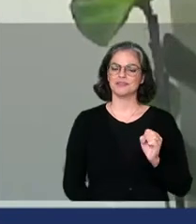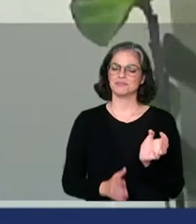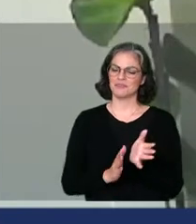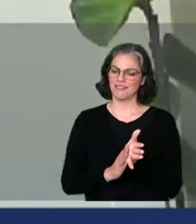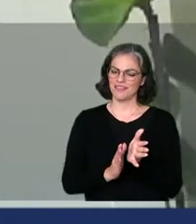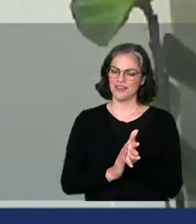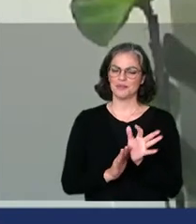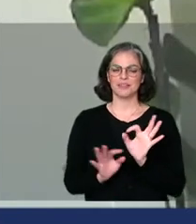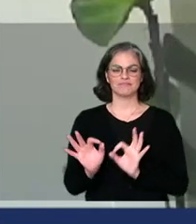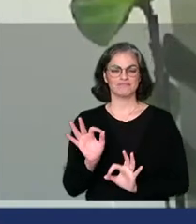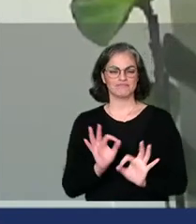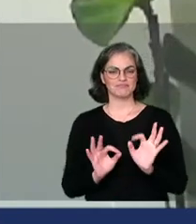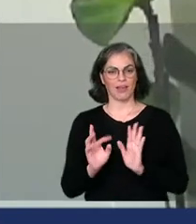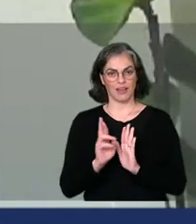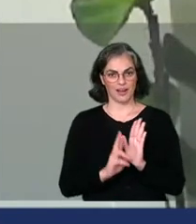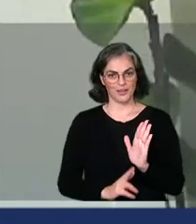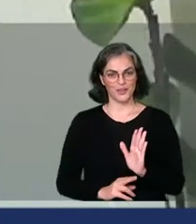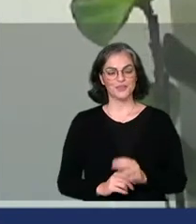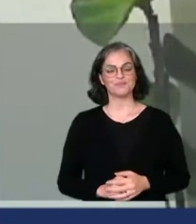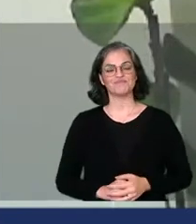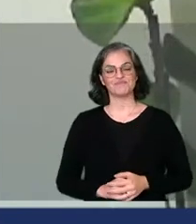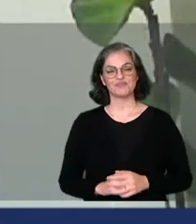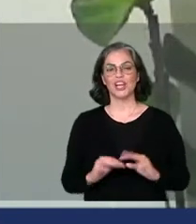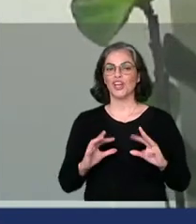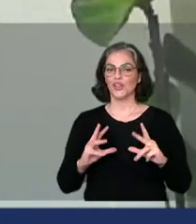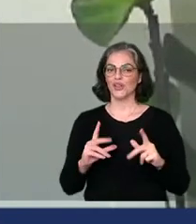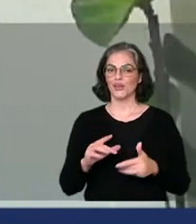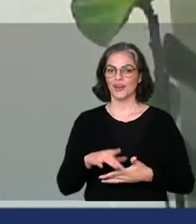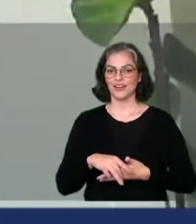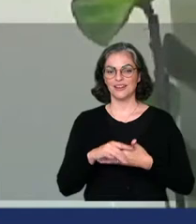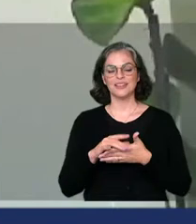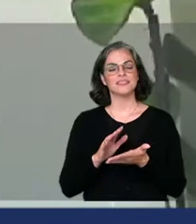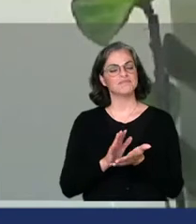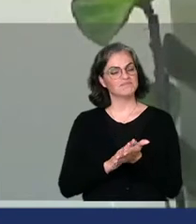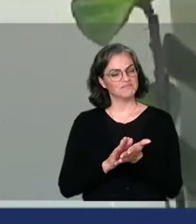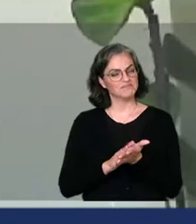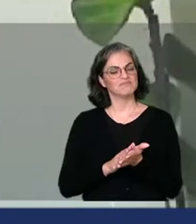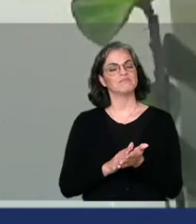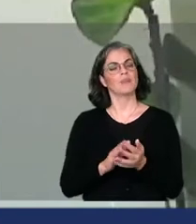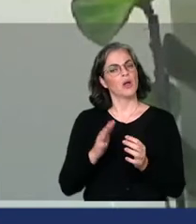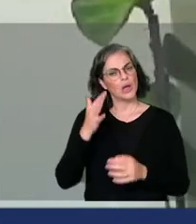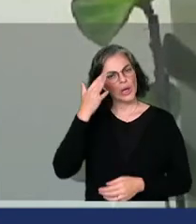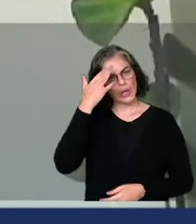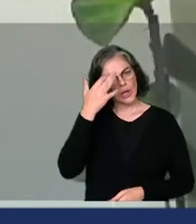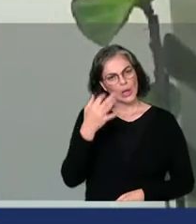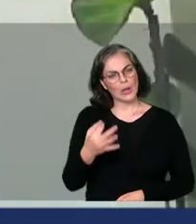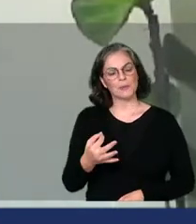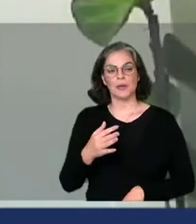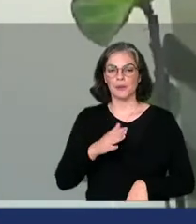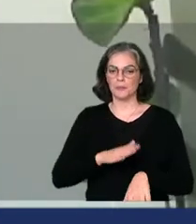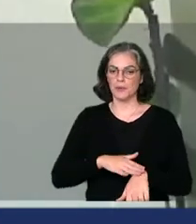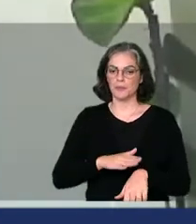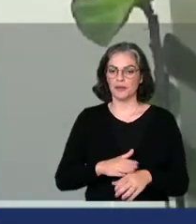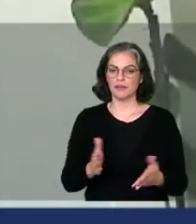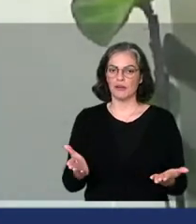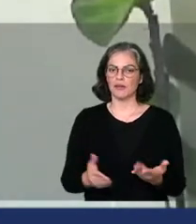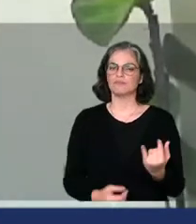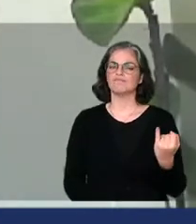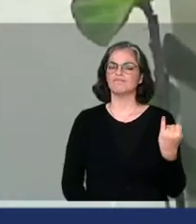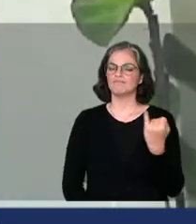QUERO PARABENIZAR O DEPUTADO ZÉ GUIMARÃES, ARTICULOU MUITO BEM A ELABORAÇÃO DESSE RELATÓRIO E A TODOS OS LÍDERES QUE COMPREENDERAM QUE